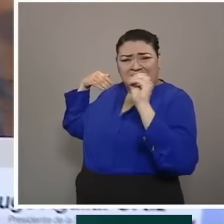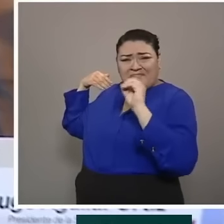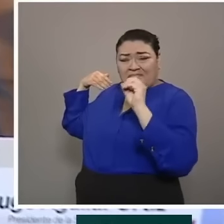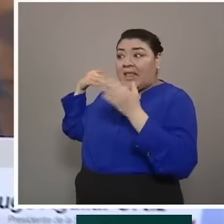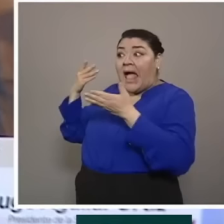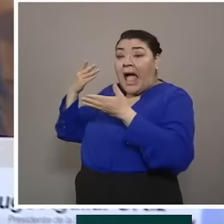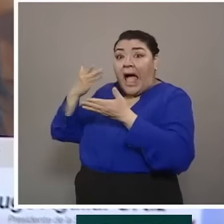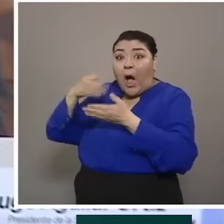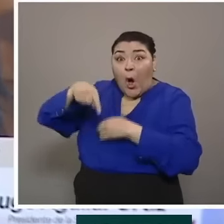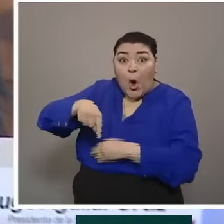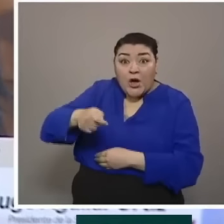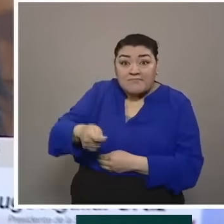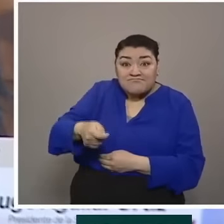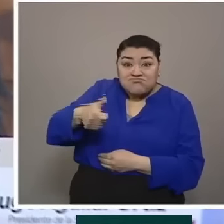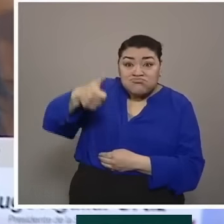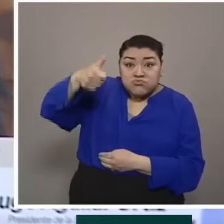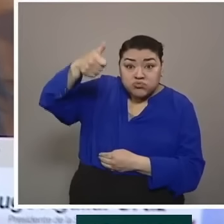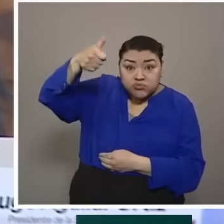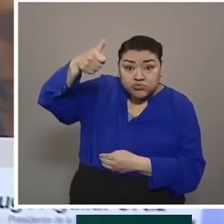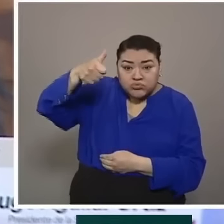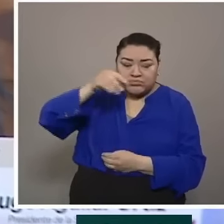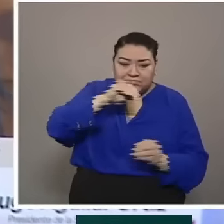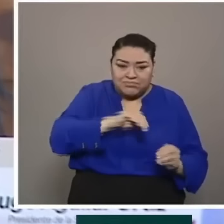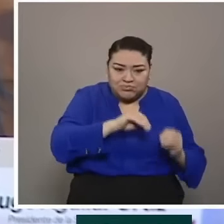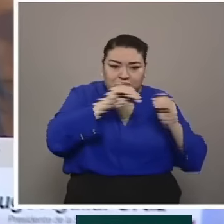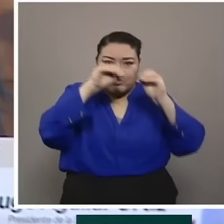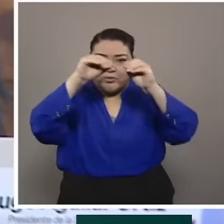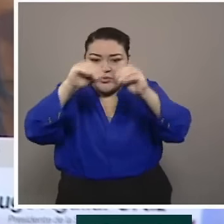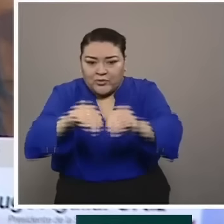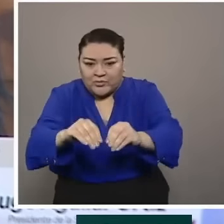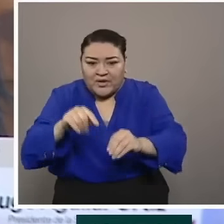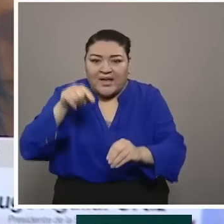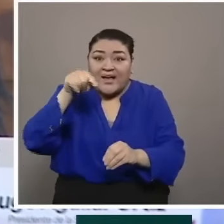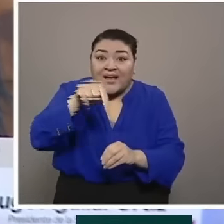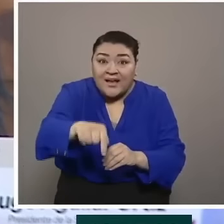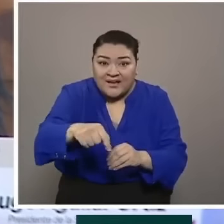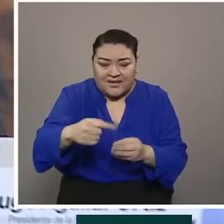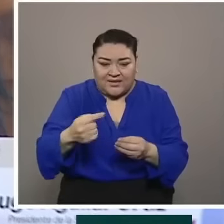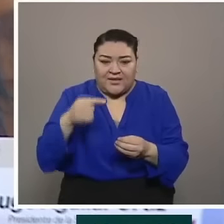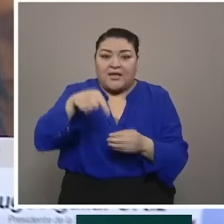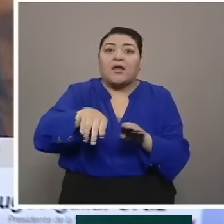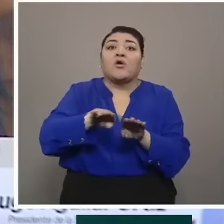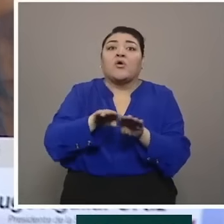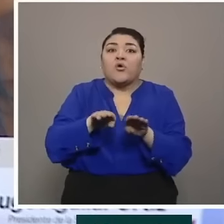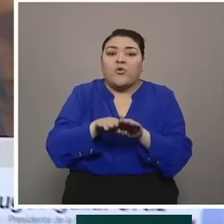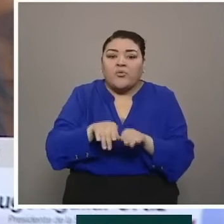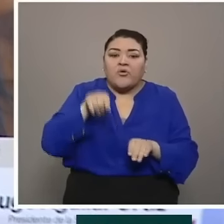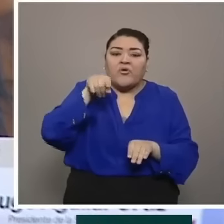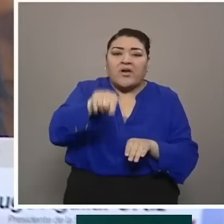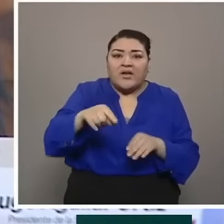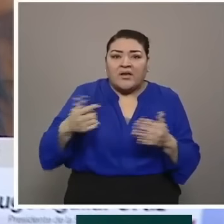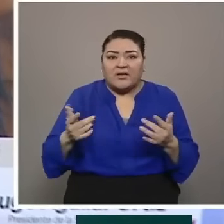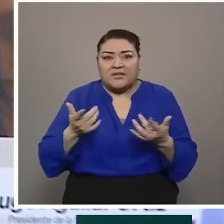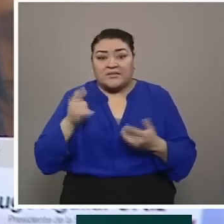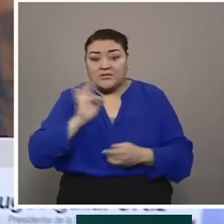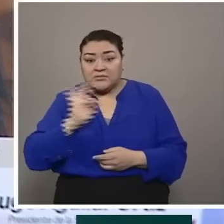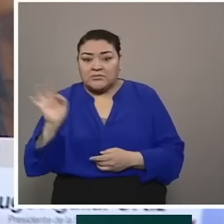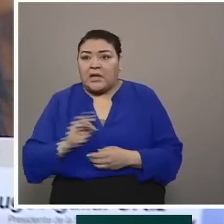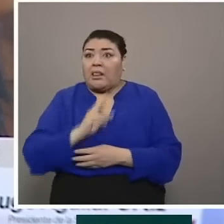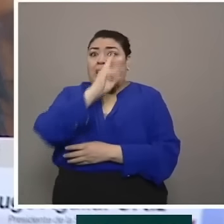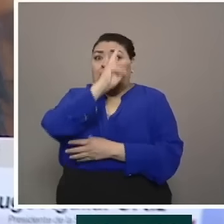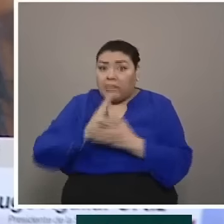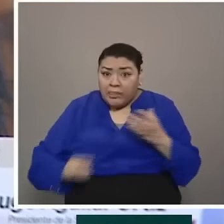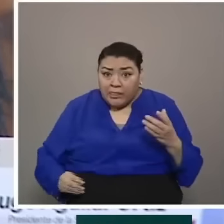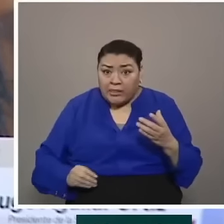que su salida sean o se haya producido con motivo de una oída o de un escape.